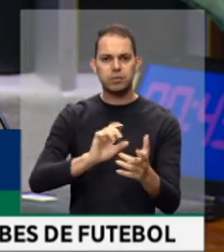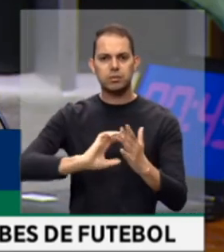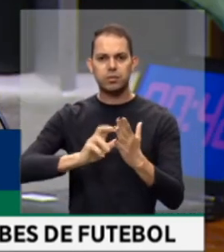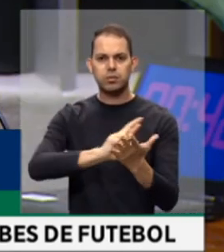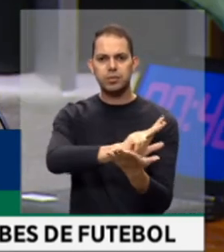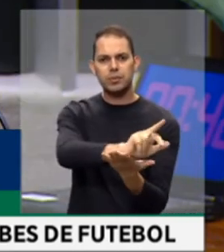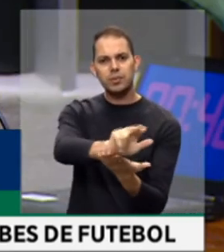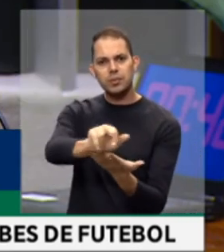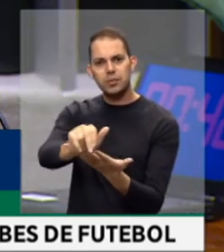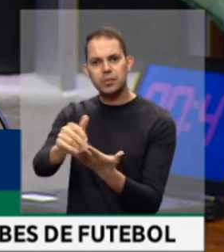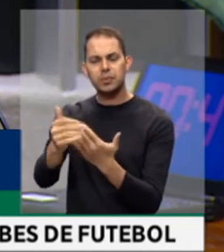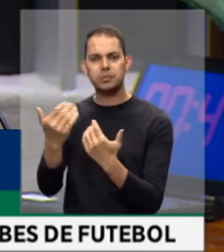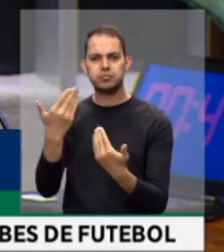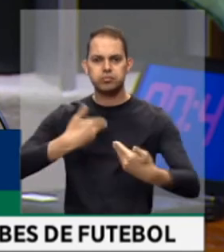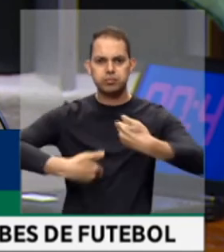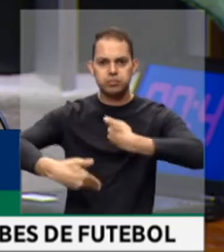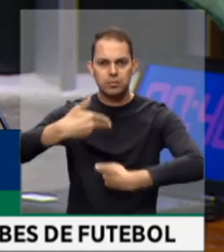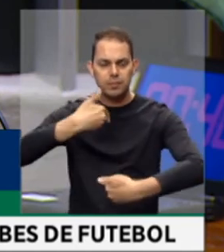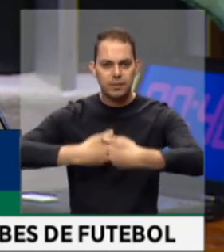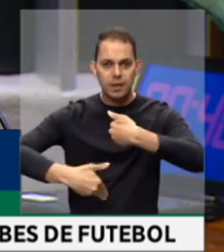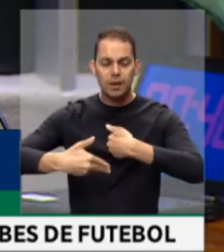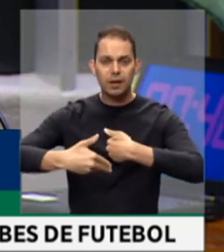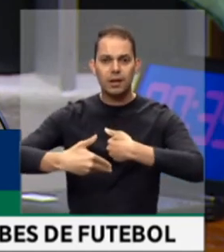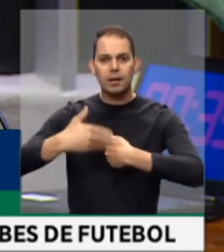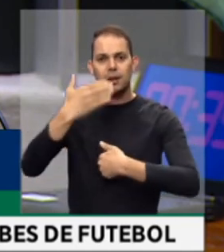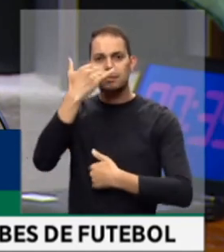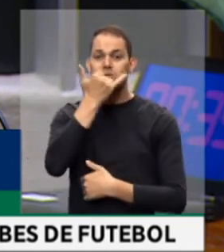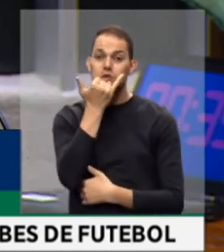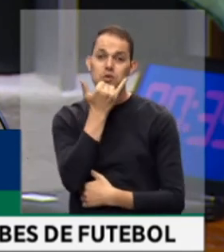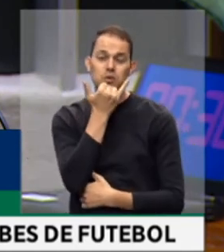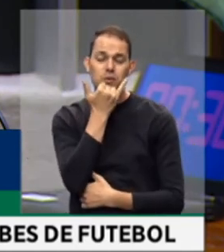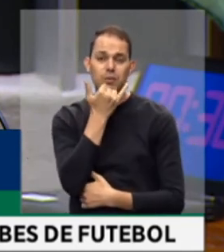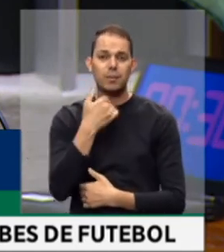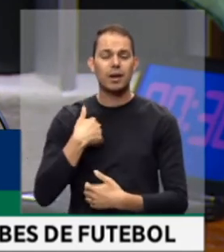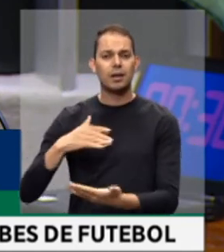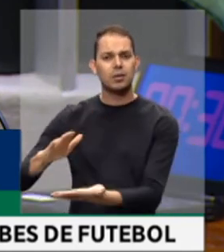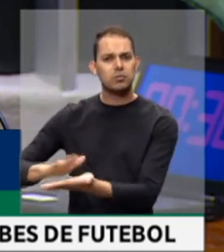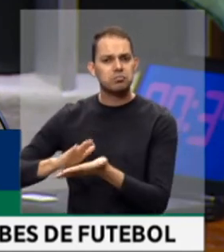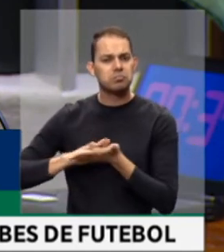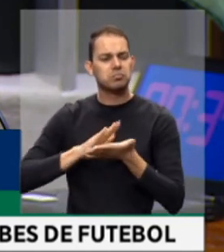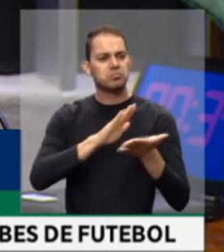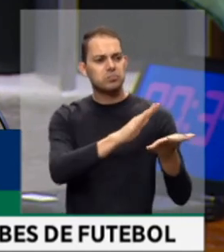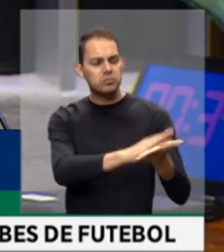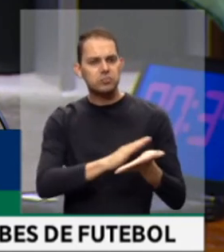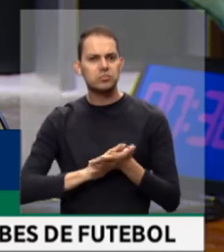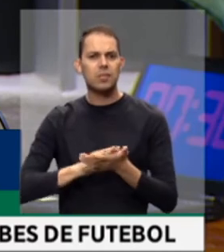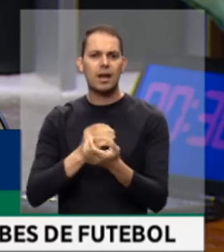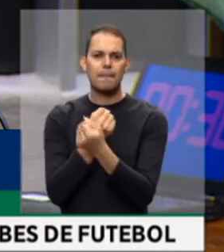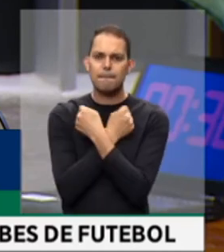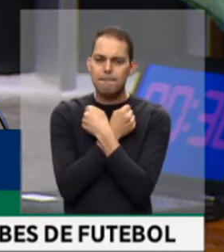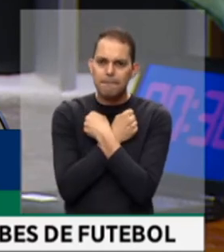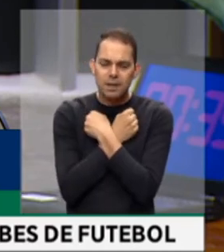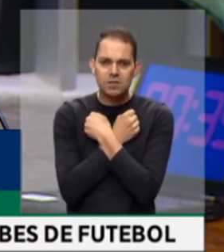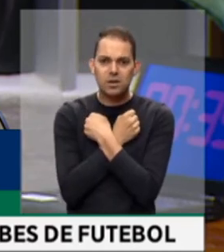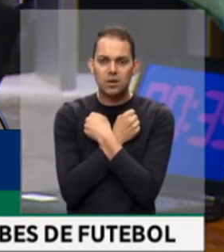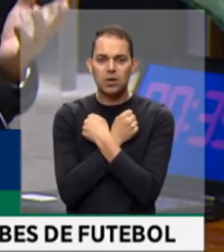MUITO GRANDE MERECER O CARINHO DOS DEPUTADOS MAS DEMAIS DIVERSAS CORES IDEOLÓGICAS E PARTIDÁRIAS. ME PERDOEM... PORQUE EU RECEBI TANTOS